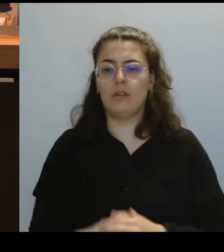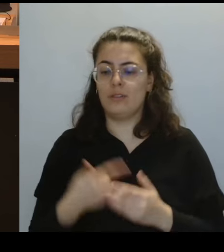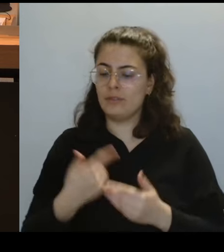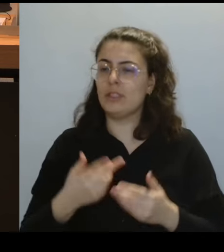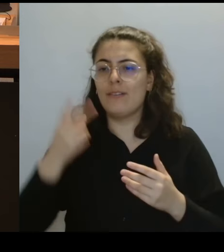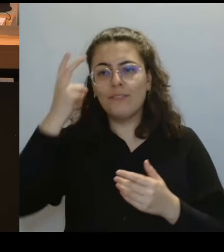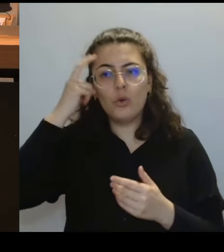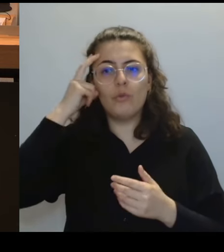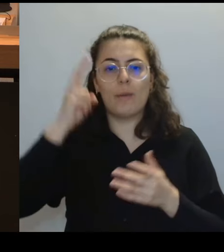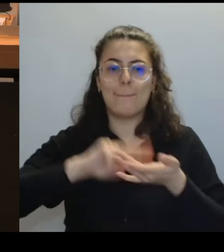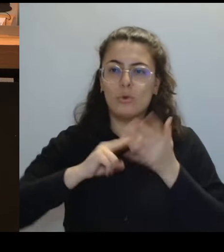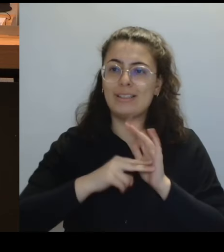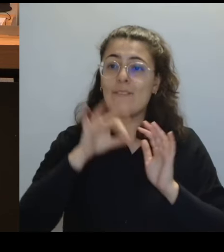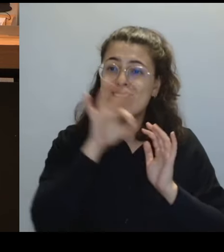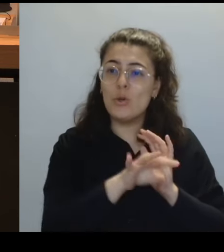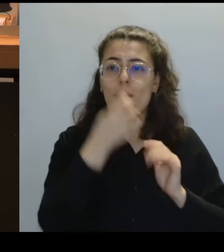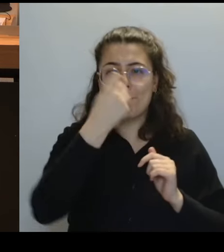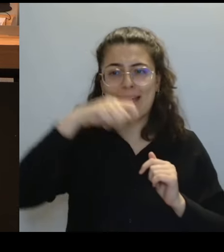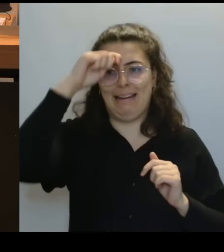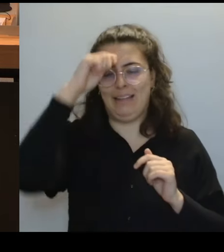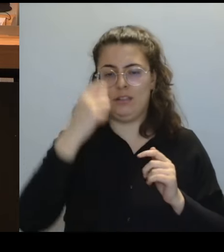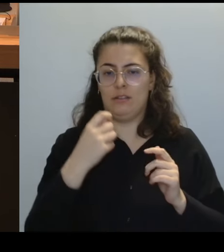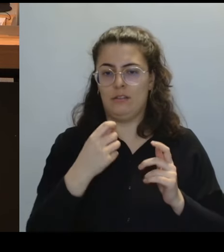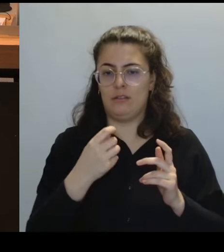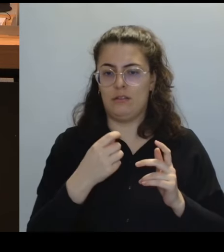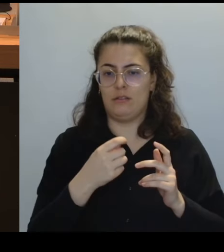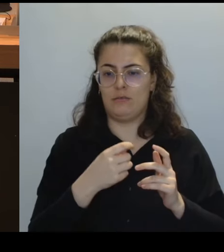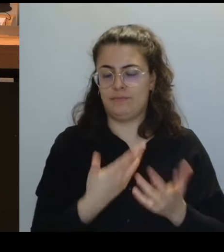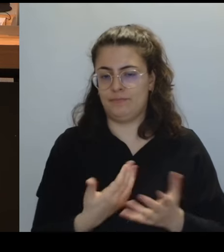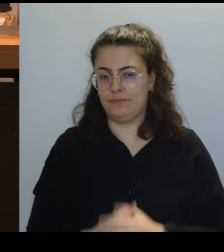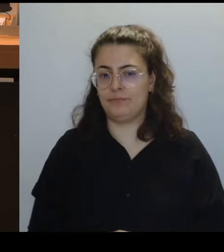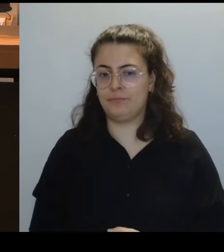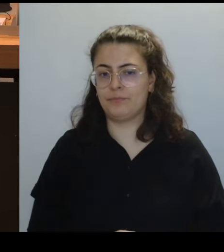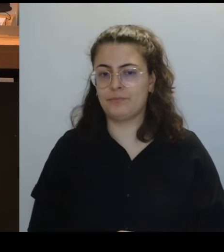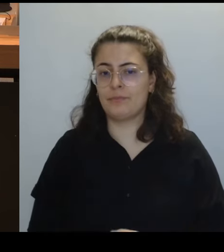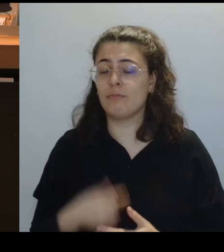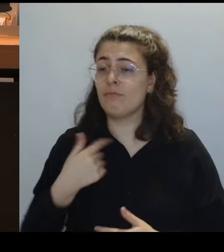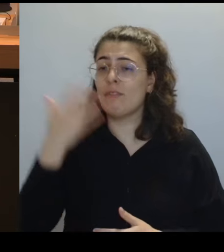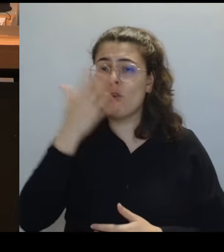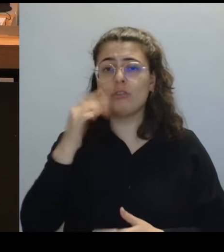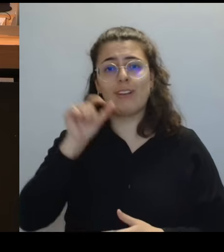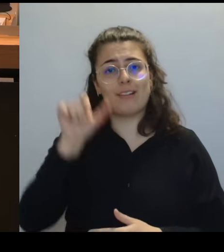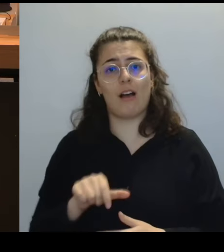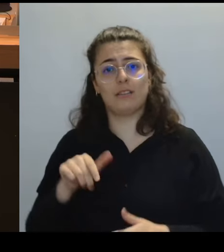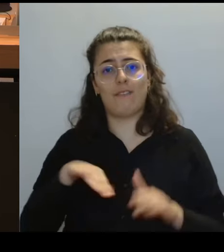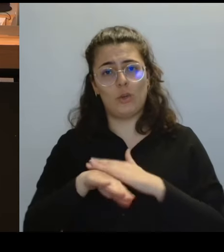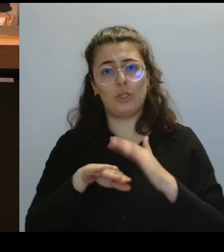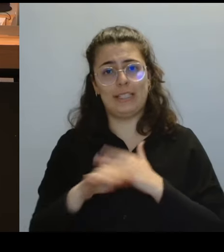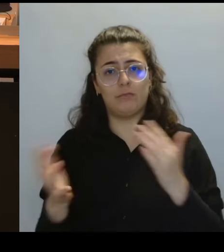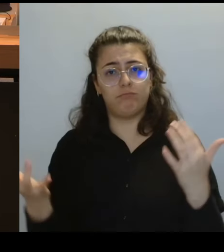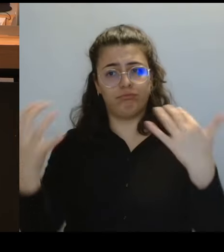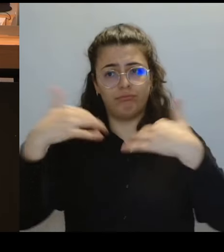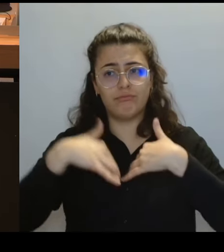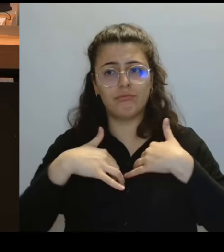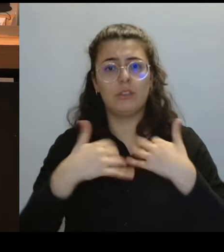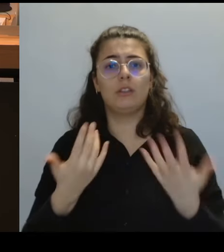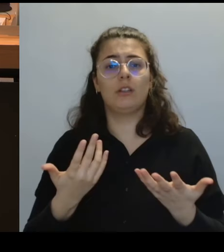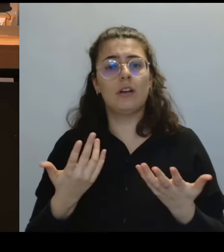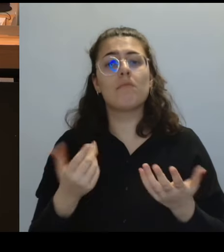Denn wenn Flüchtlinge aus Gaza kommen würden, würde das auch eine Überlastung unseres Schulsystems bedeuten.